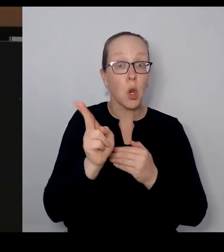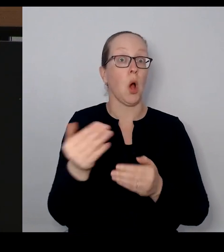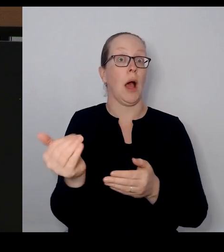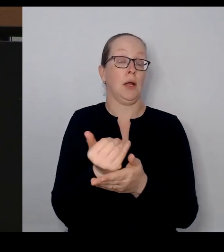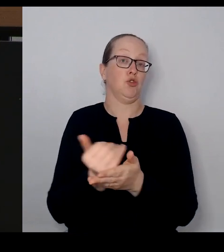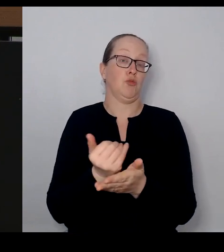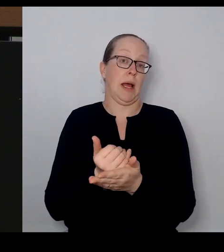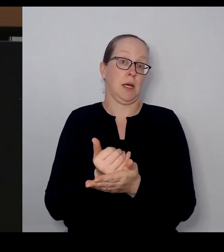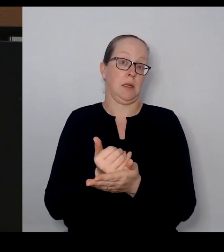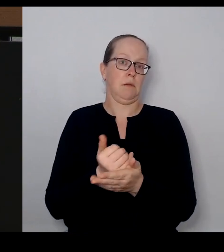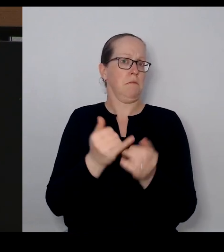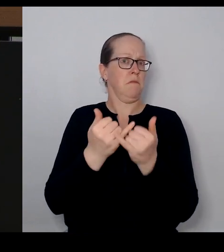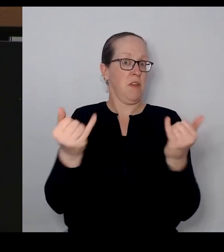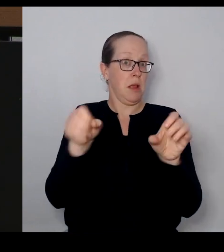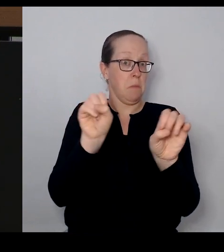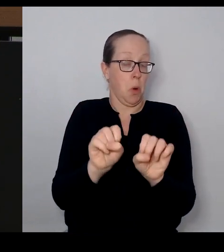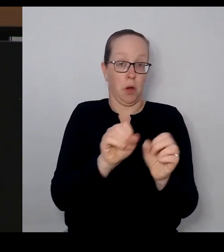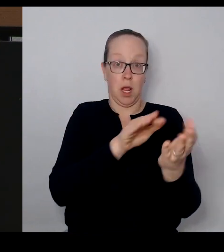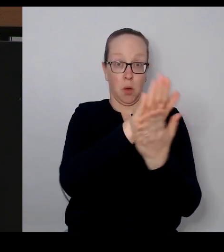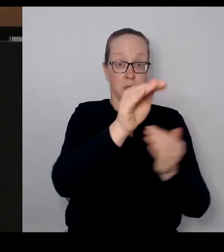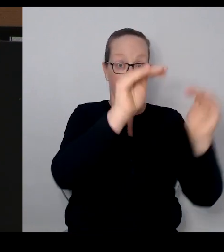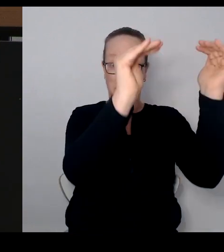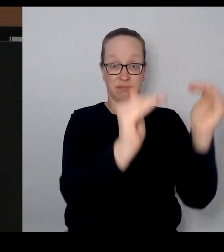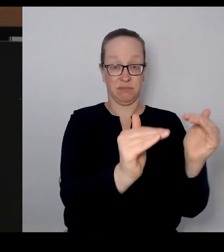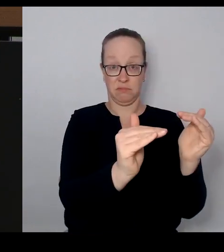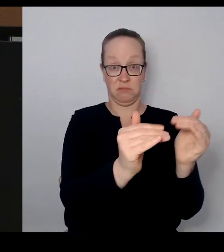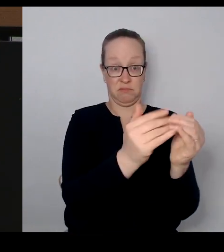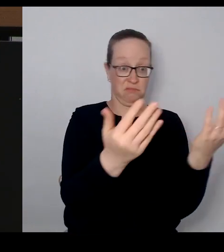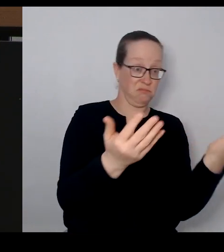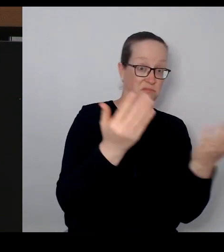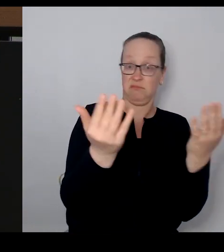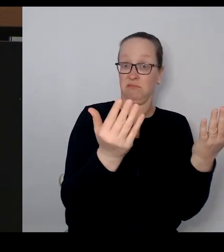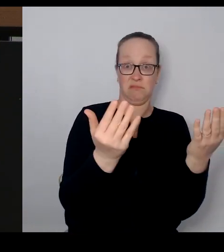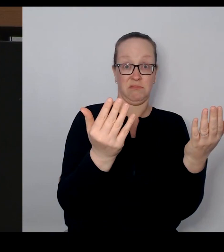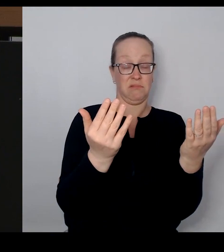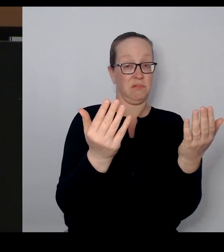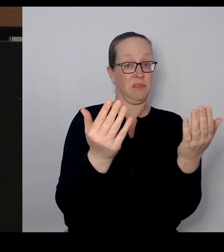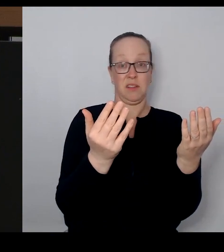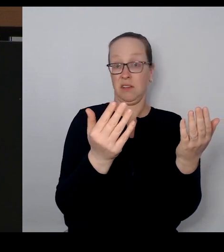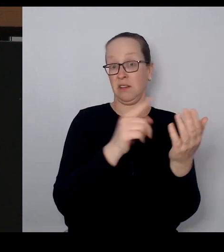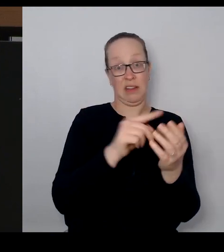Sehr geehrte Damen und Herren Abgeordnete so darf ein Haushalt nicht aussehen.